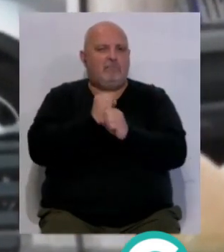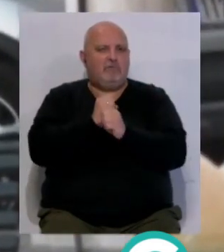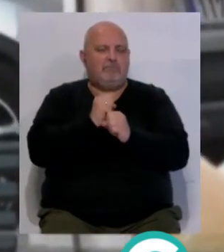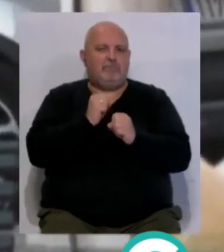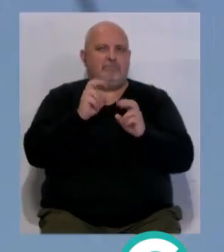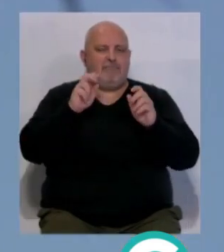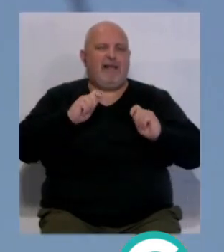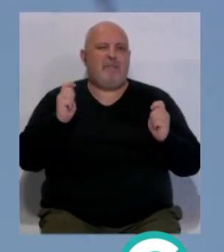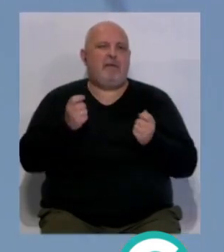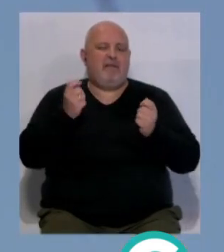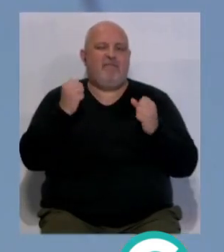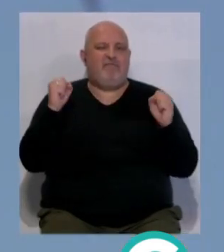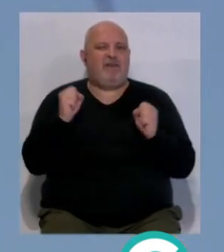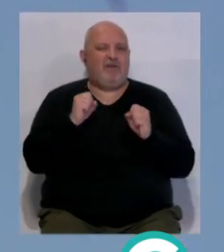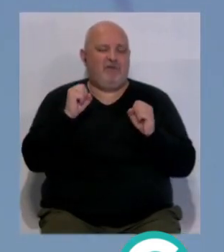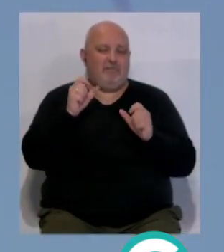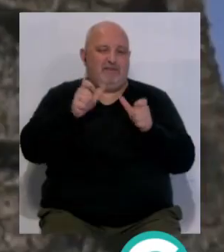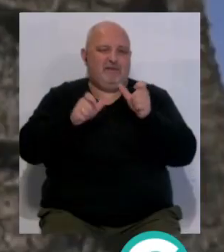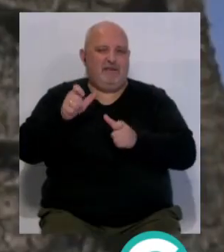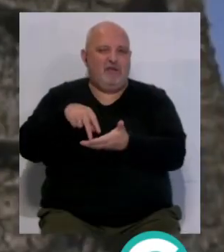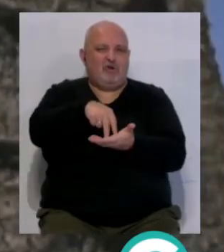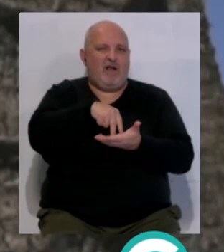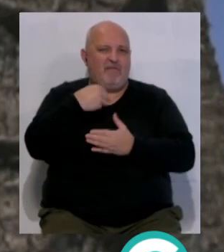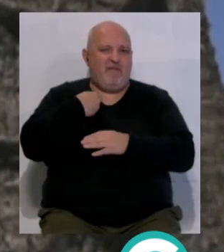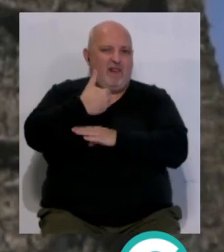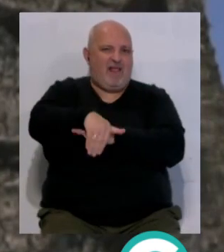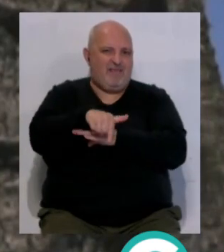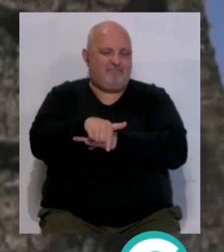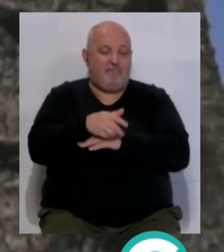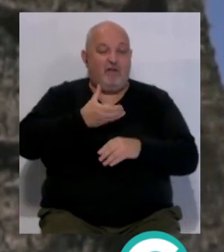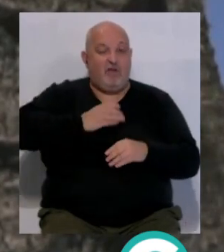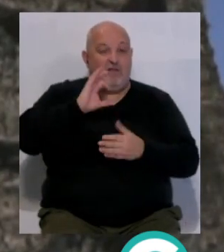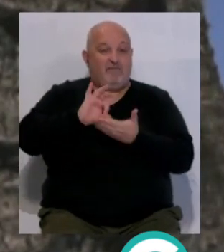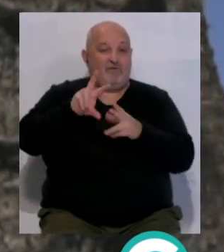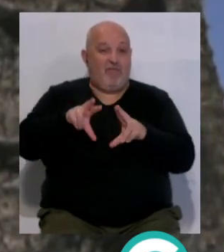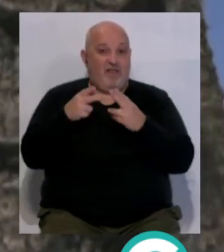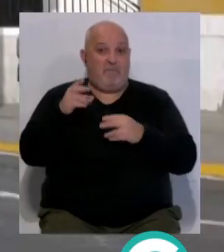la campaña del frío dirigida a este colectivo el concejal de asuntos sociales Pablo Otero ha